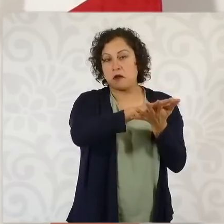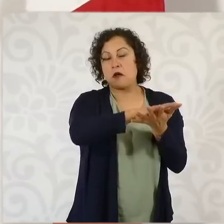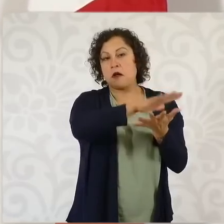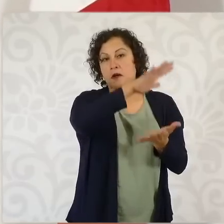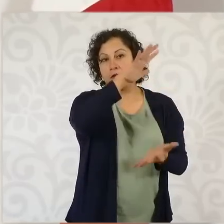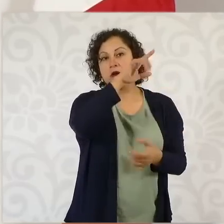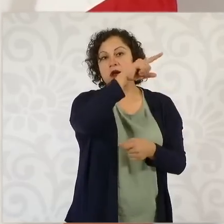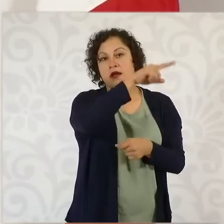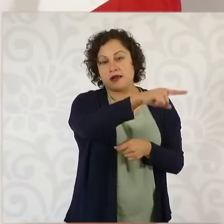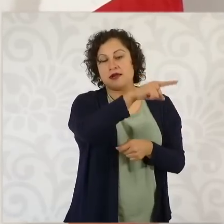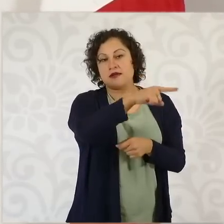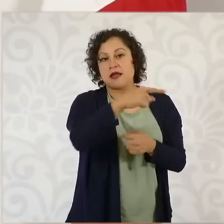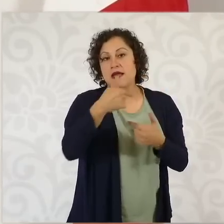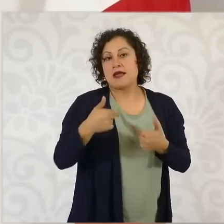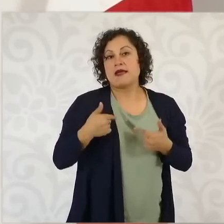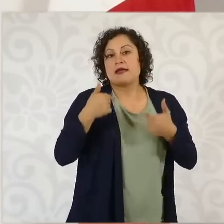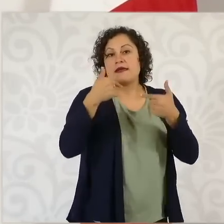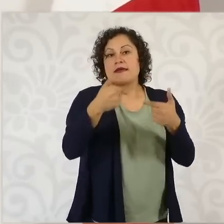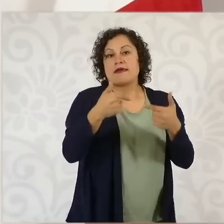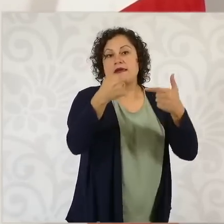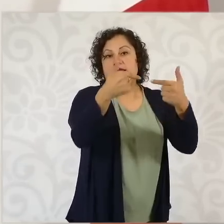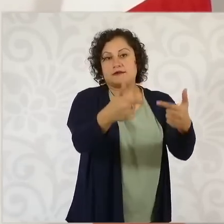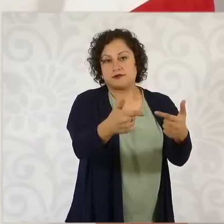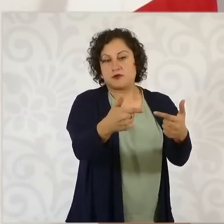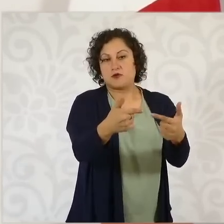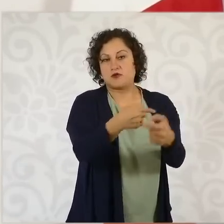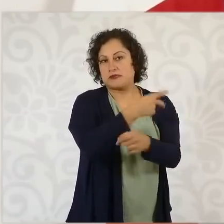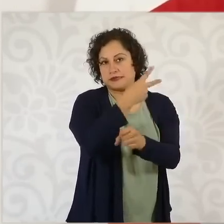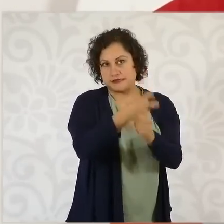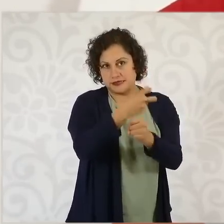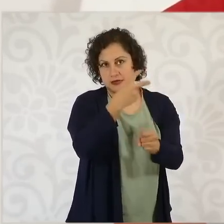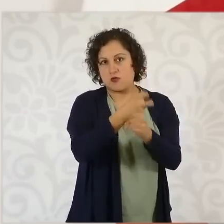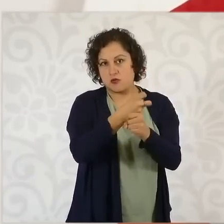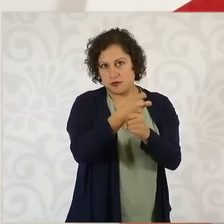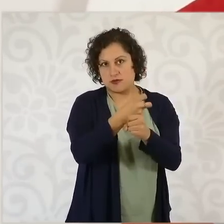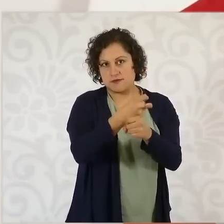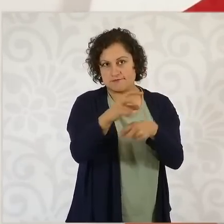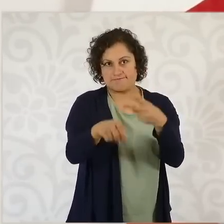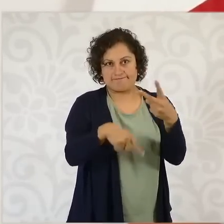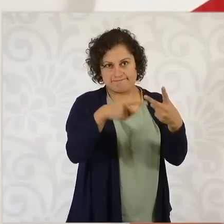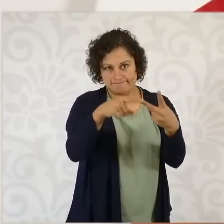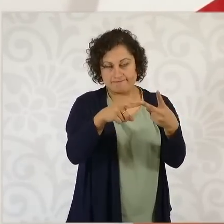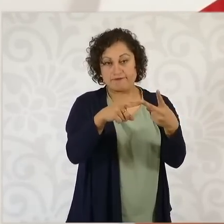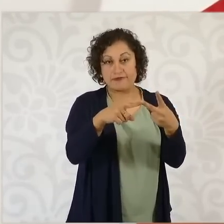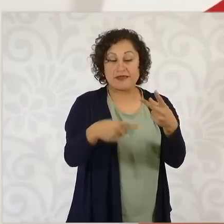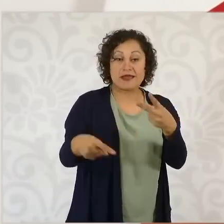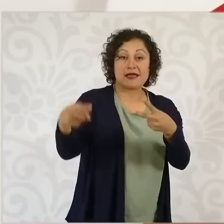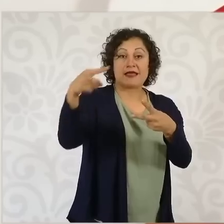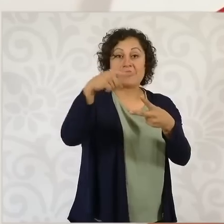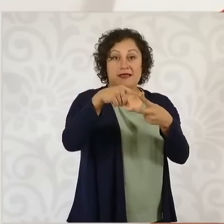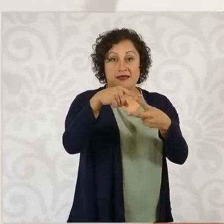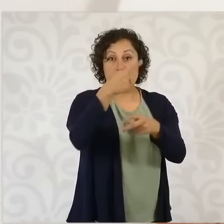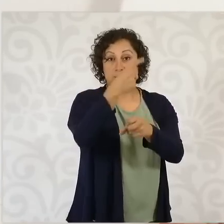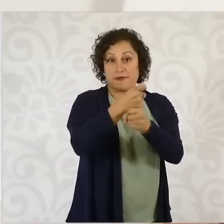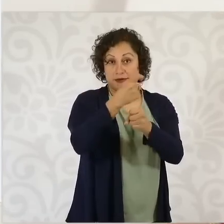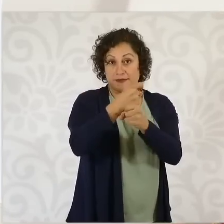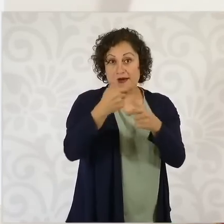generación y de los que son de primera generación la mayoría tiene papeles de